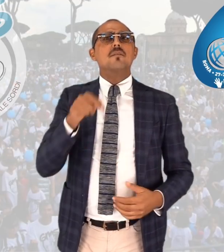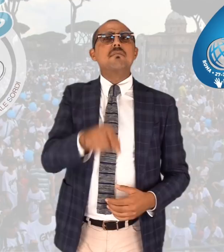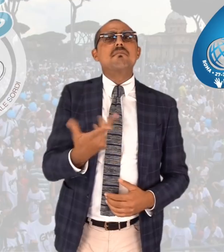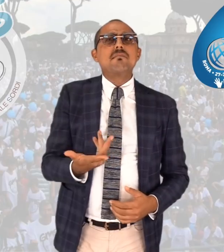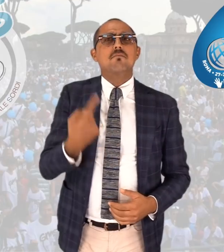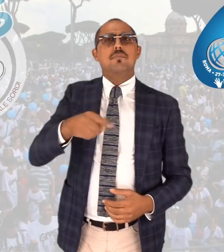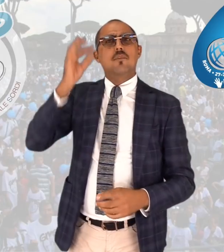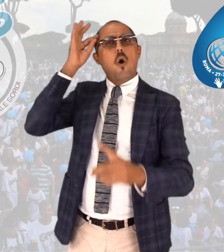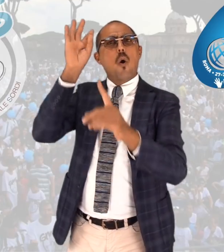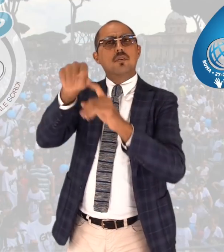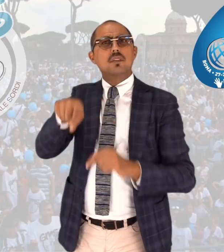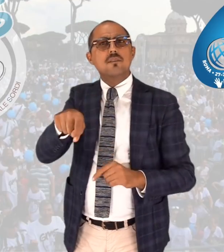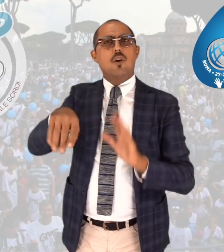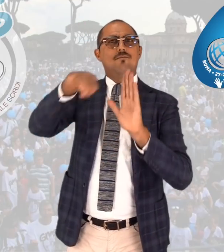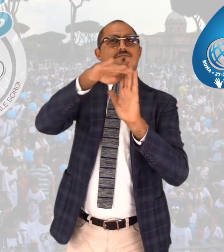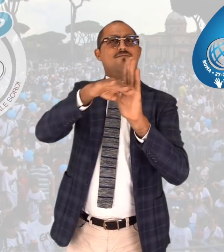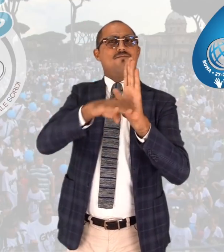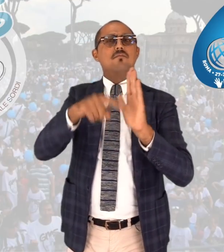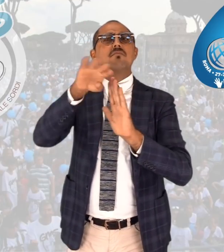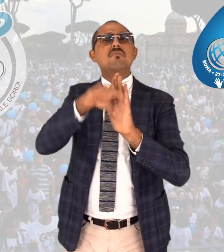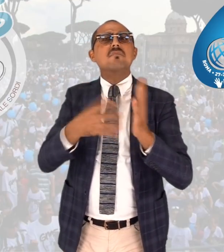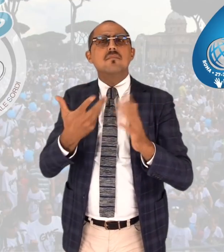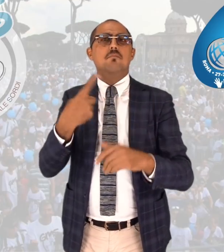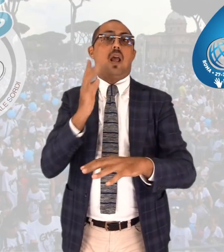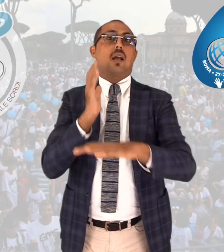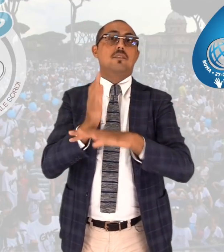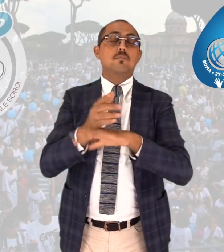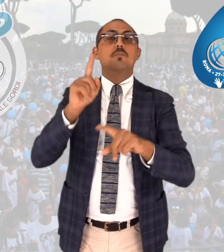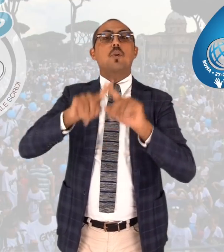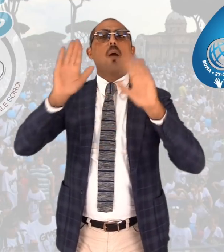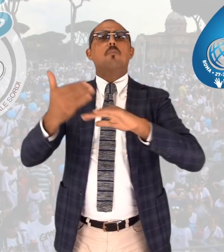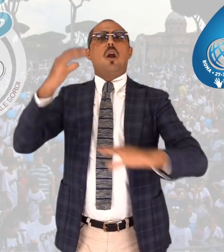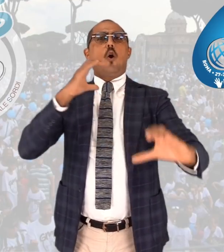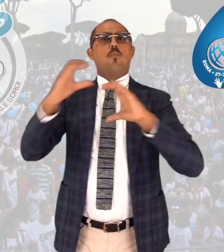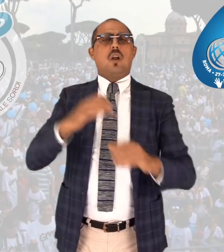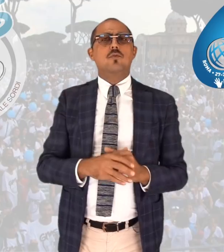La manifestazione mira ad ottenere l'accessibilità e l'abbattimento delle barriere della comunicazione.